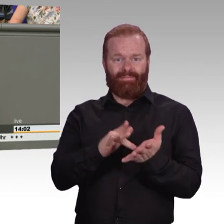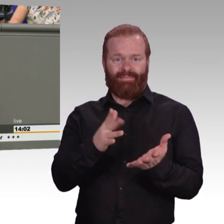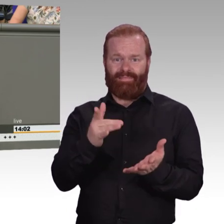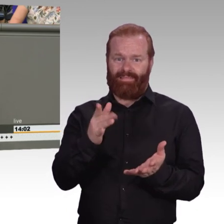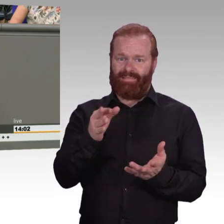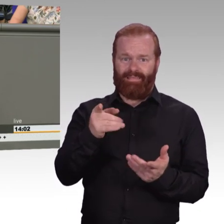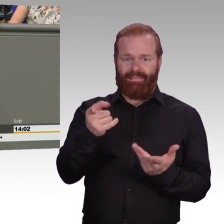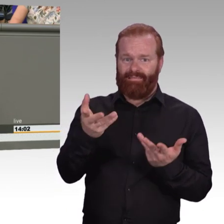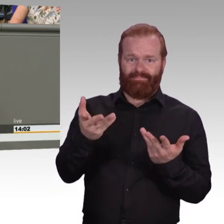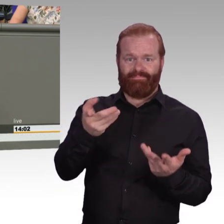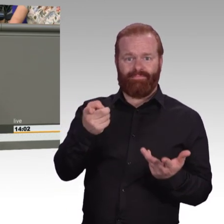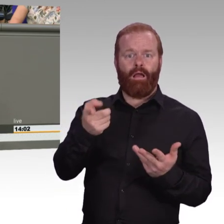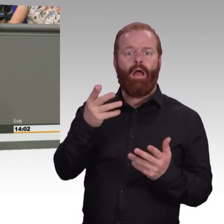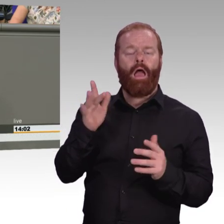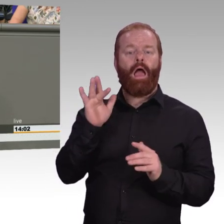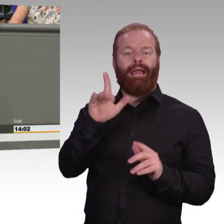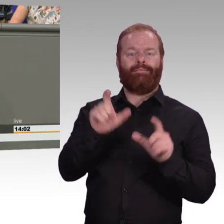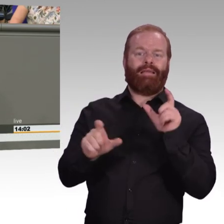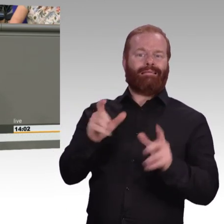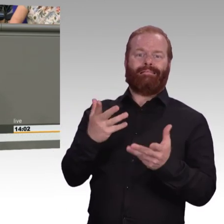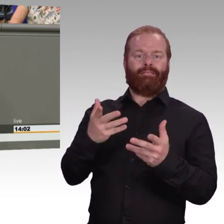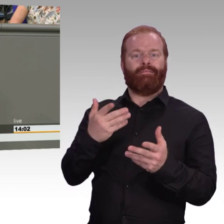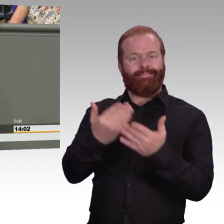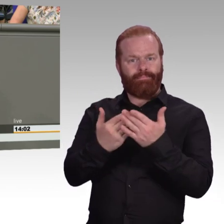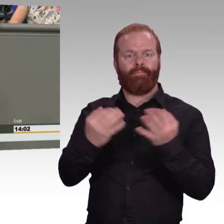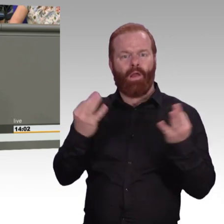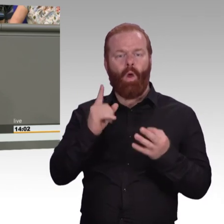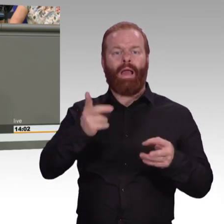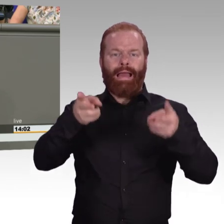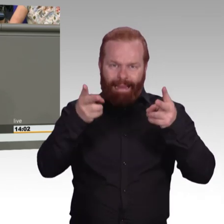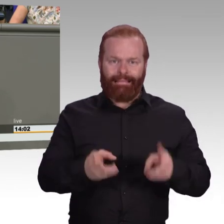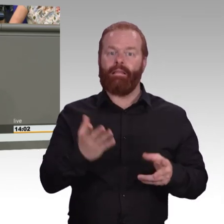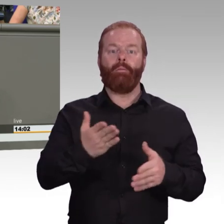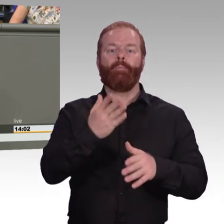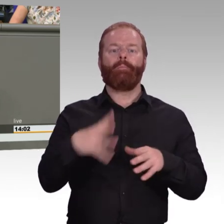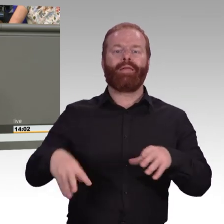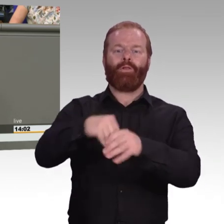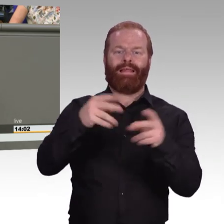machen Sie also ernst und schreiben Sie die Kinderrechte ins Grundgesetz, Sie haben Die Linke an der Seite,